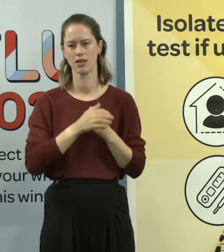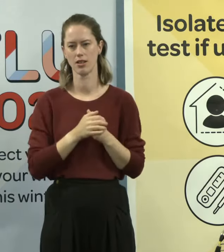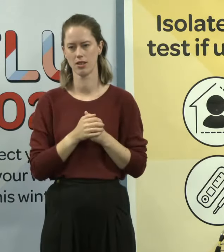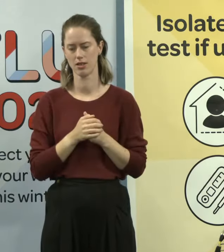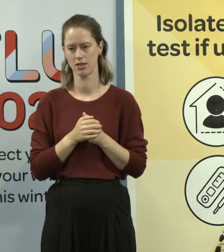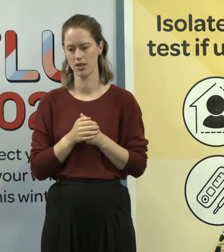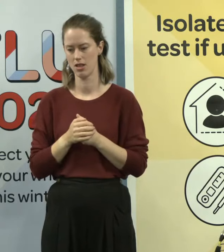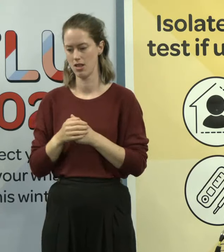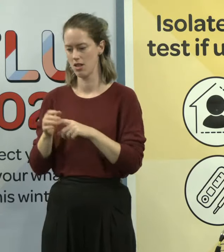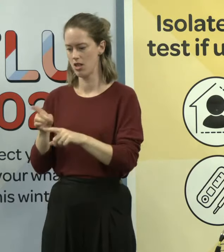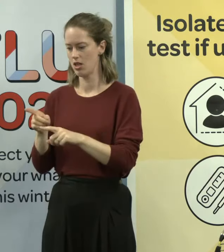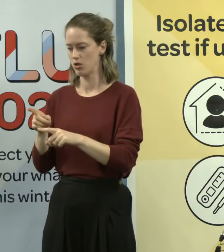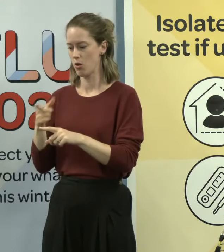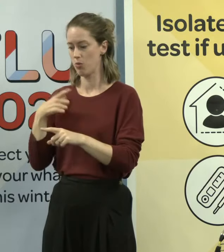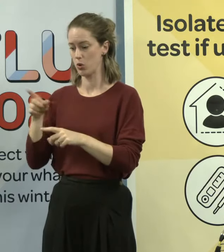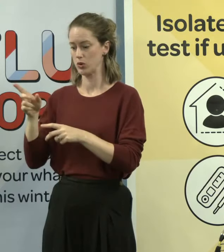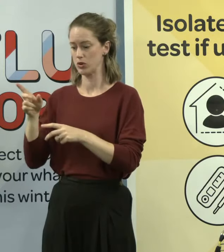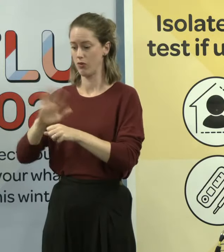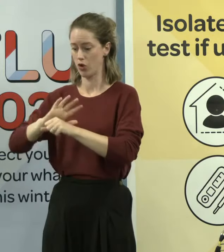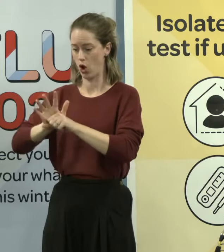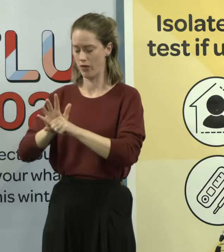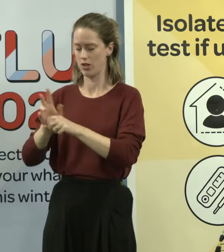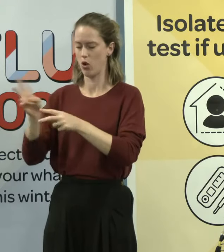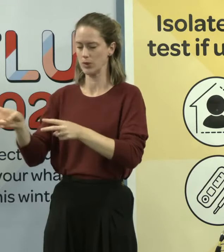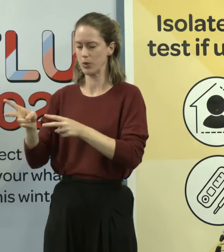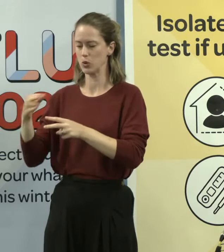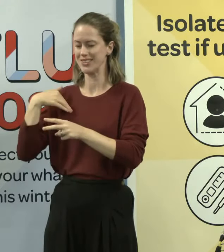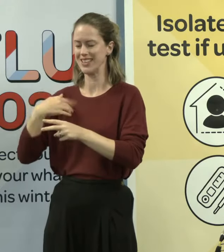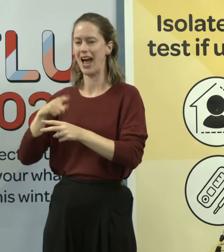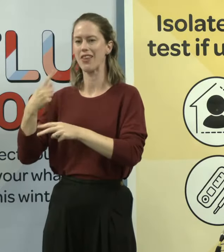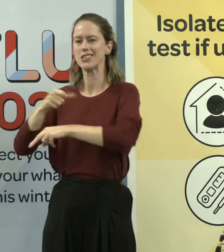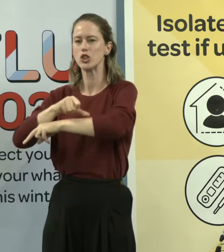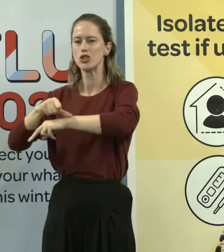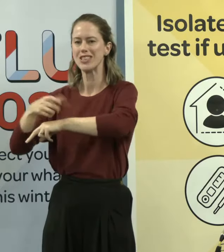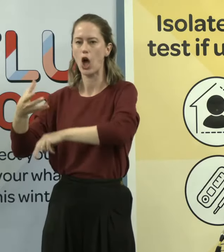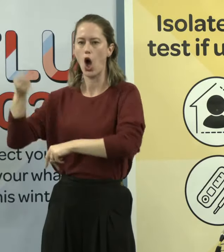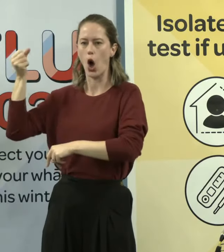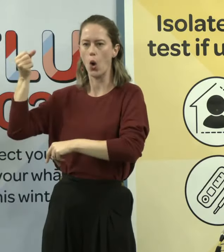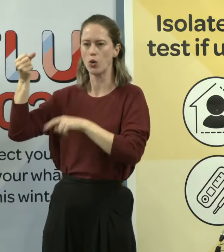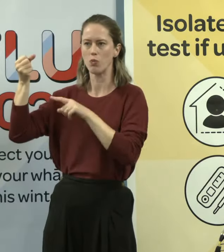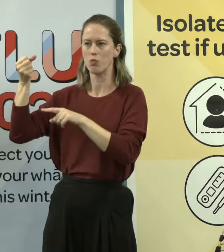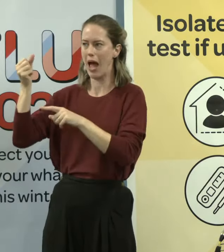Ko te nuinga o nga taangata